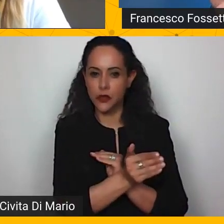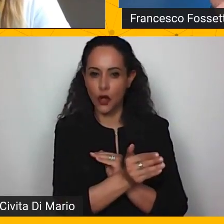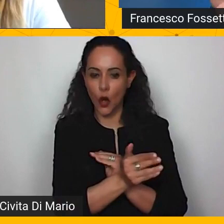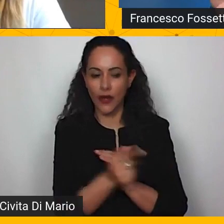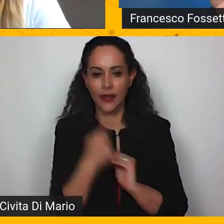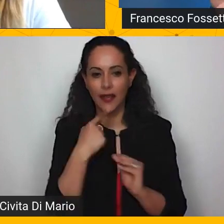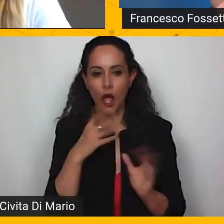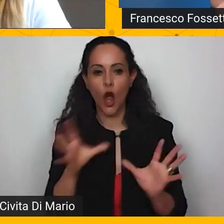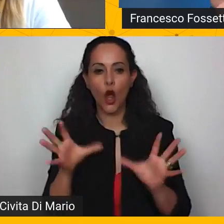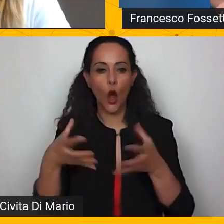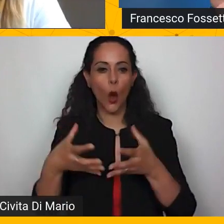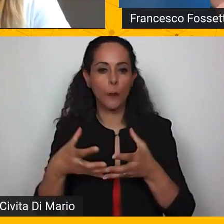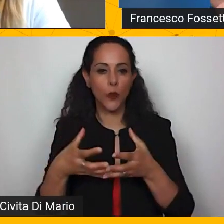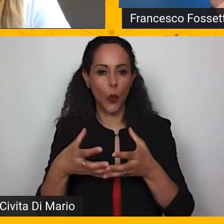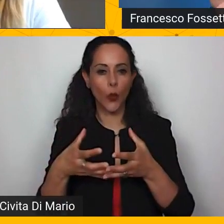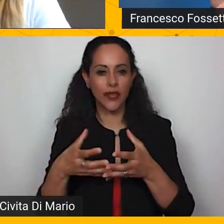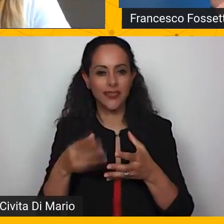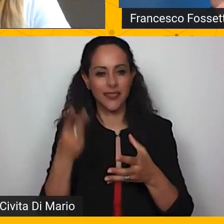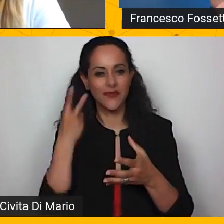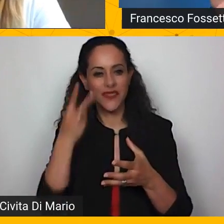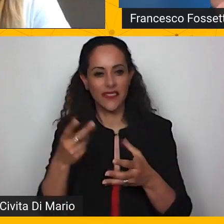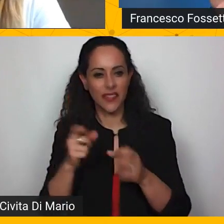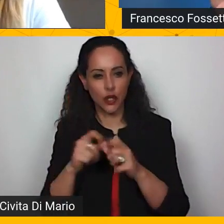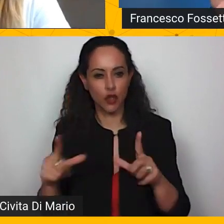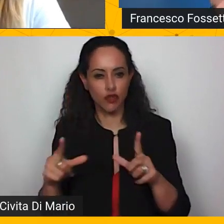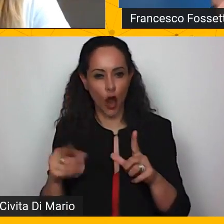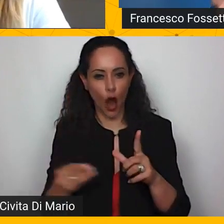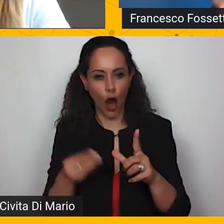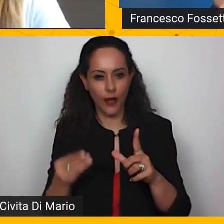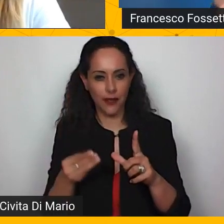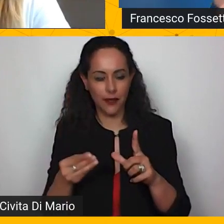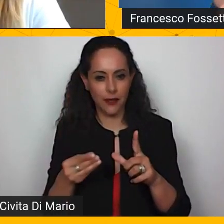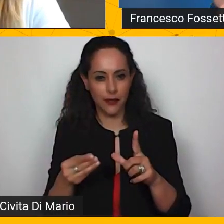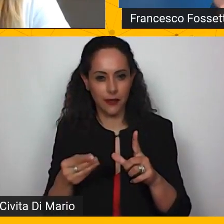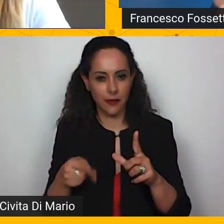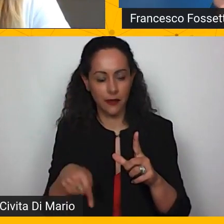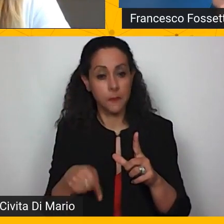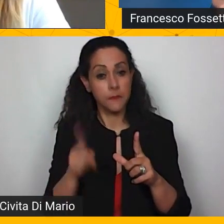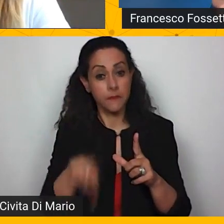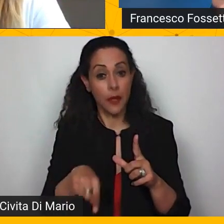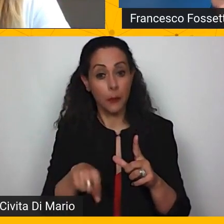che avvengono all'interno delle community eh di certi videogiochi che si basano pure